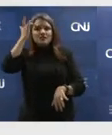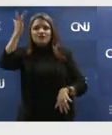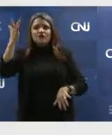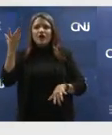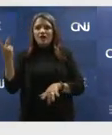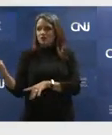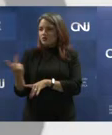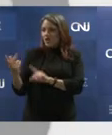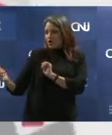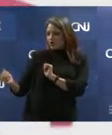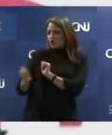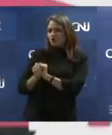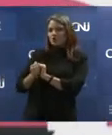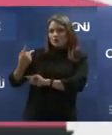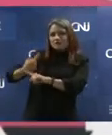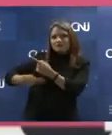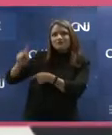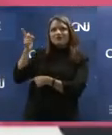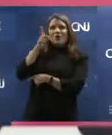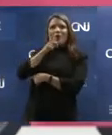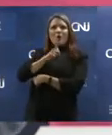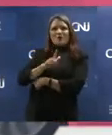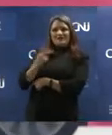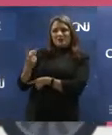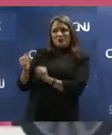ao lado de um parceiro ou de uma parceira do que sozinho?